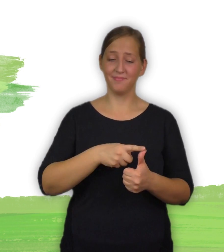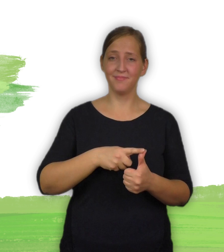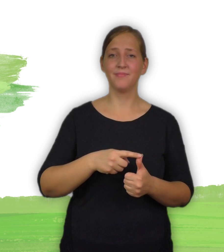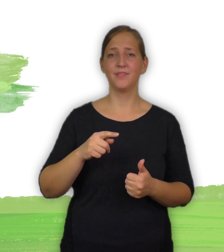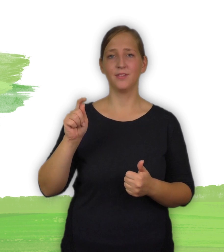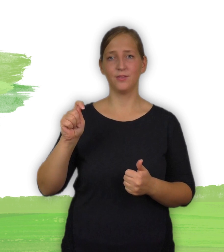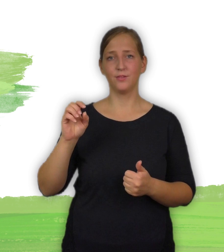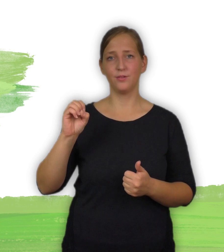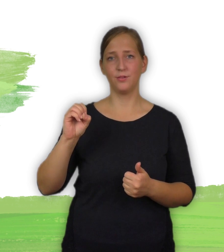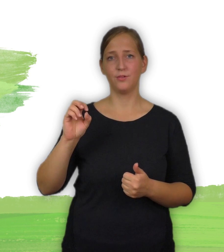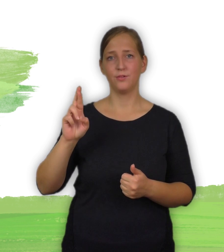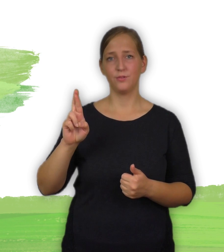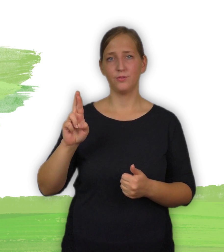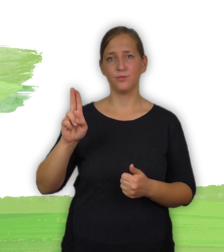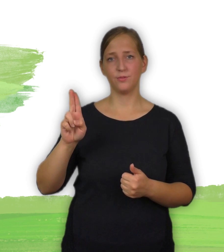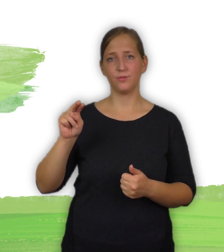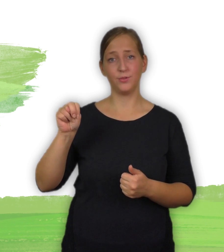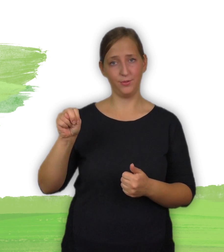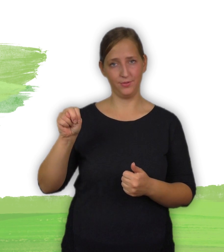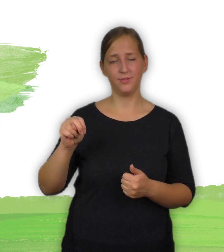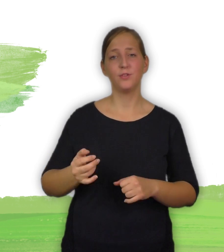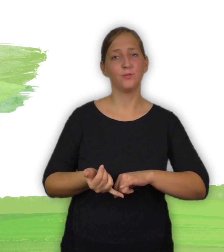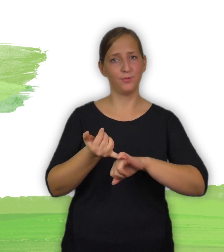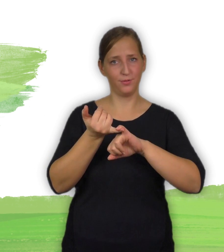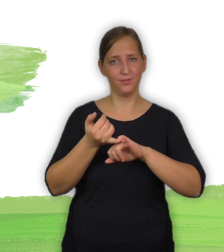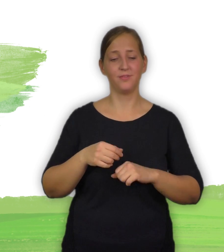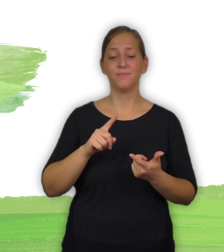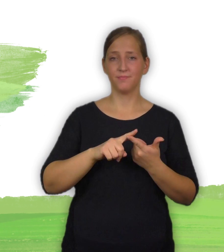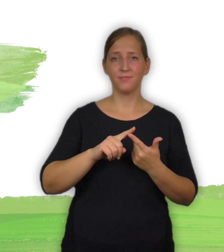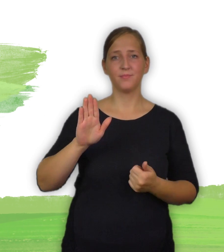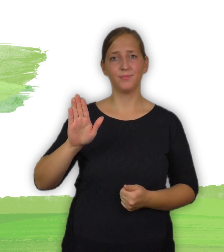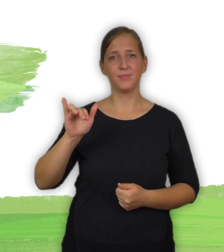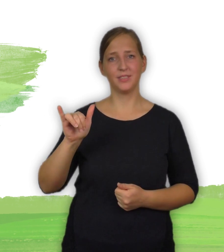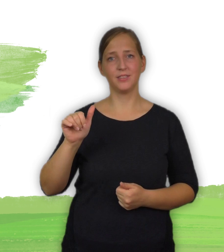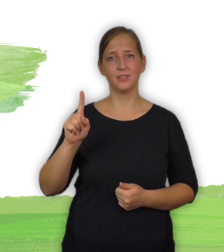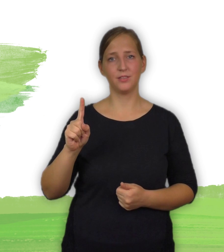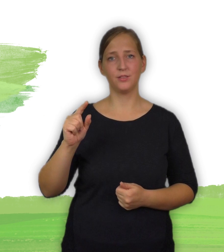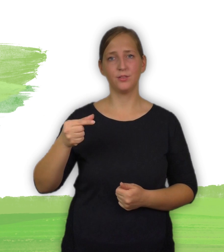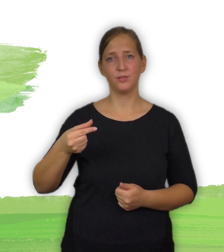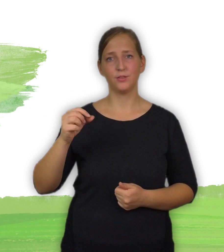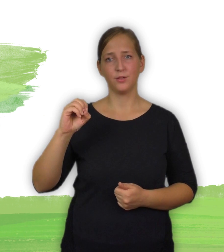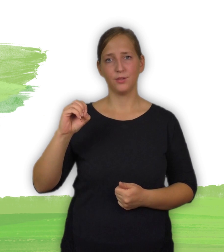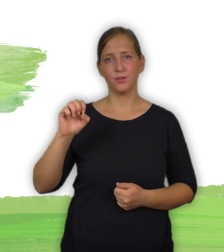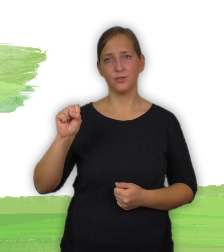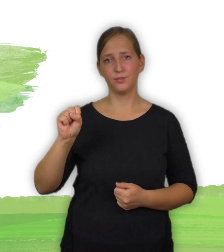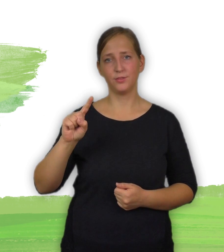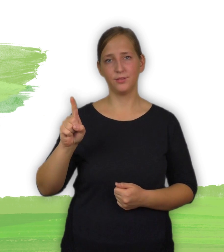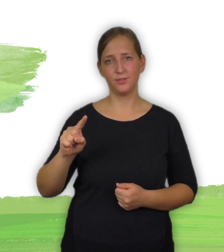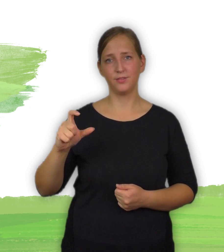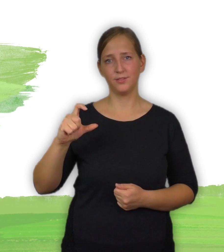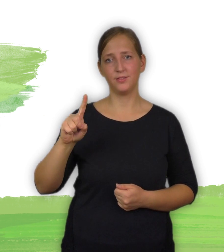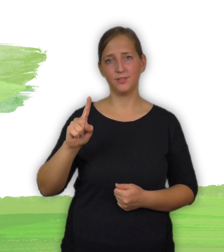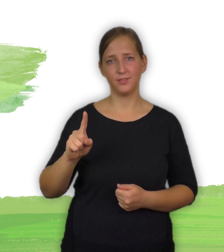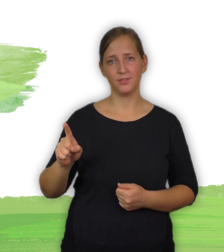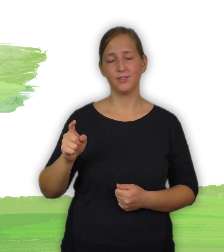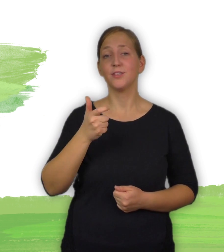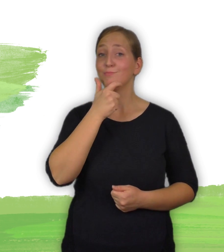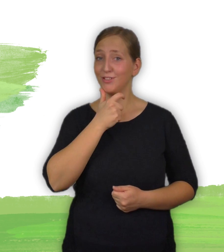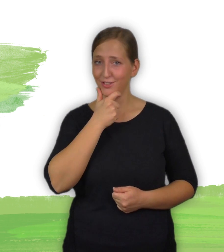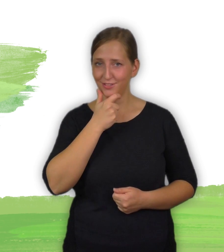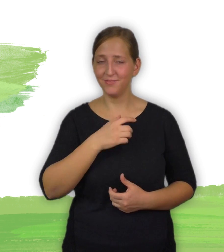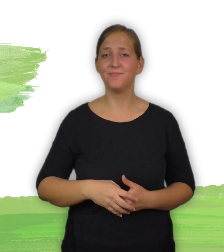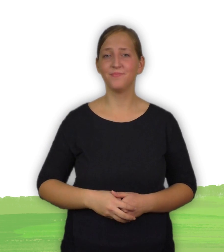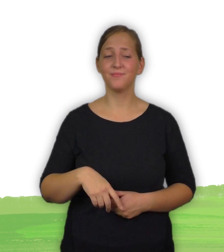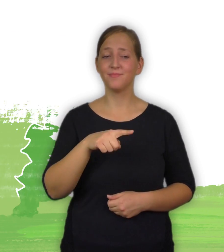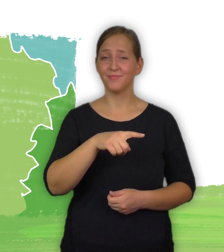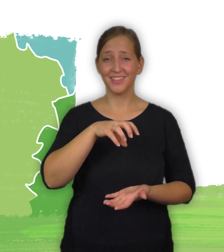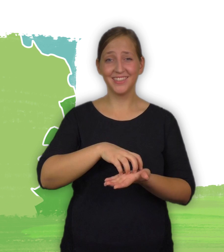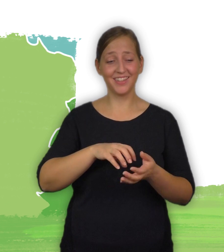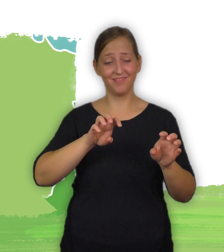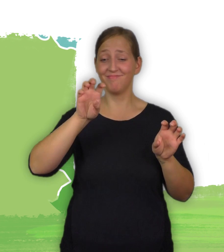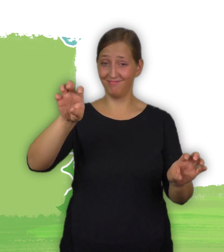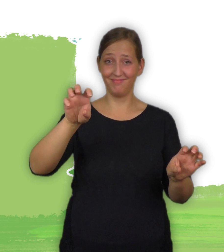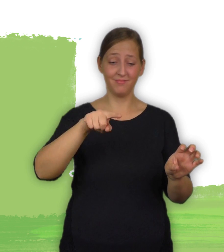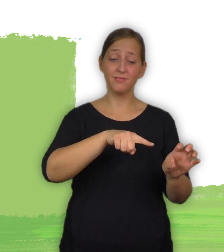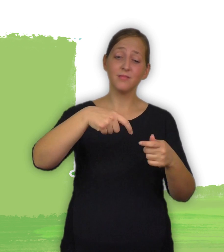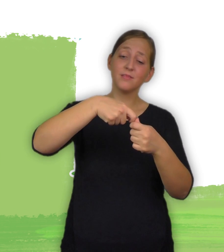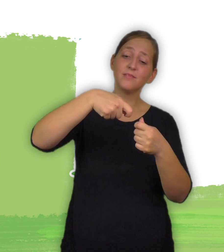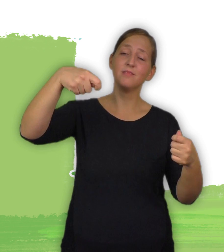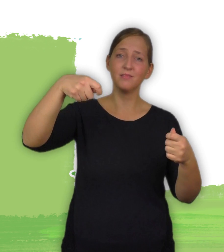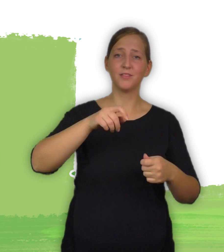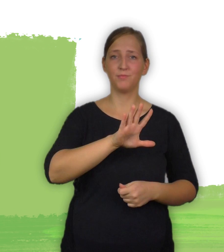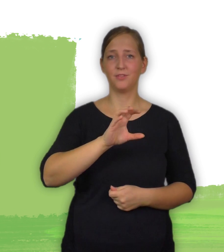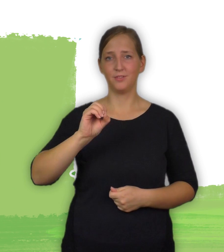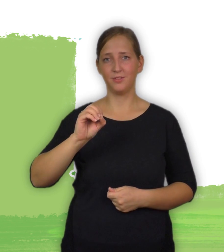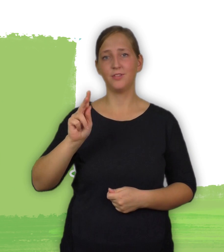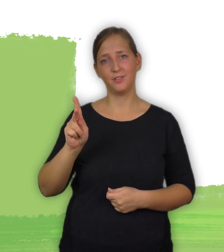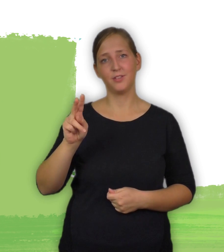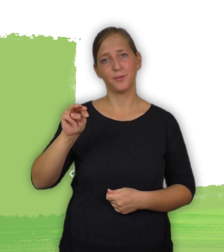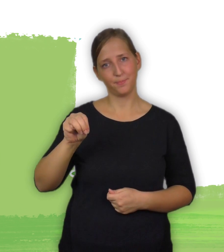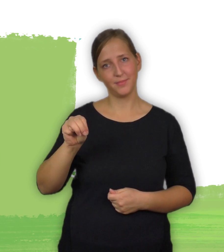Toruń i Bydgoszcz oddalone od siebie o 50 km.